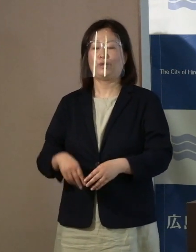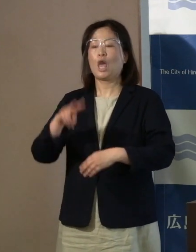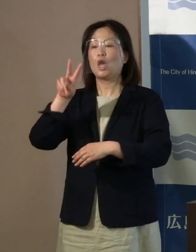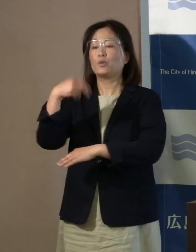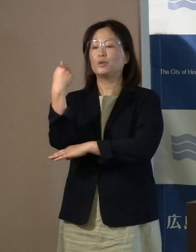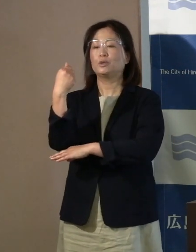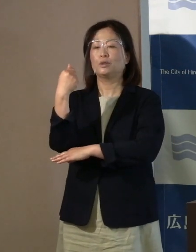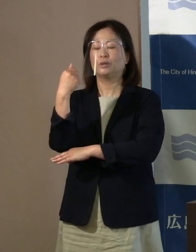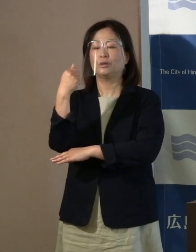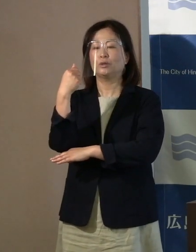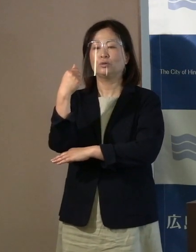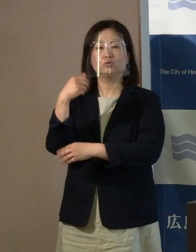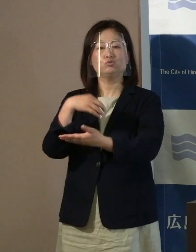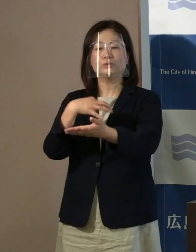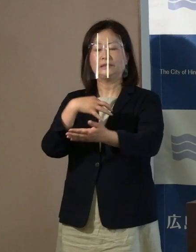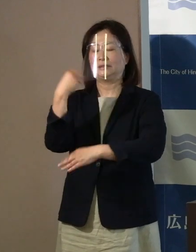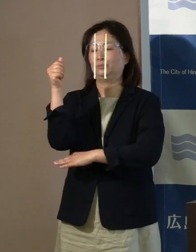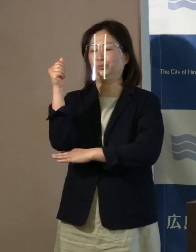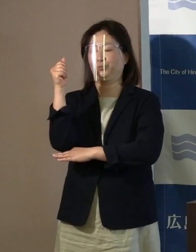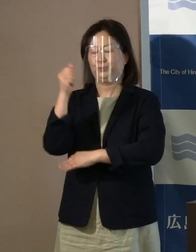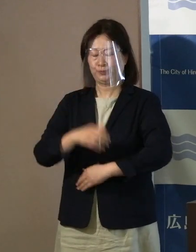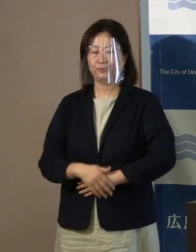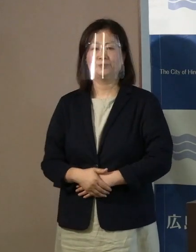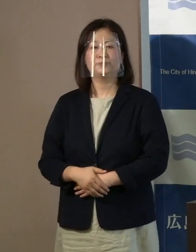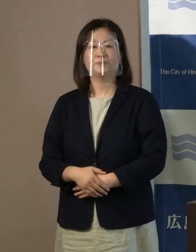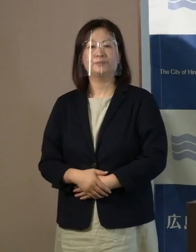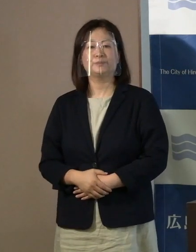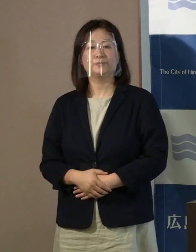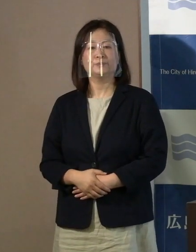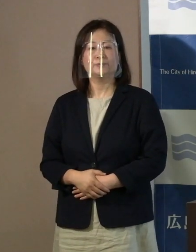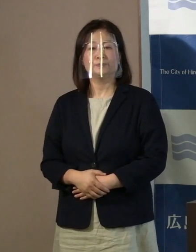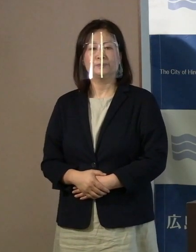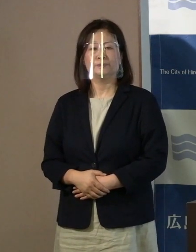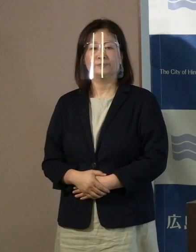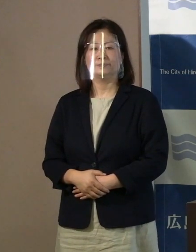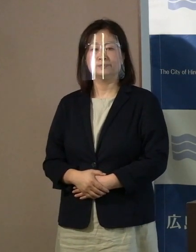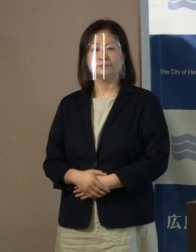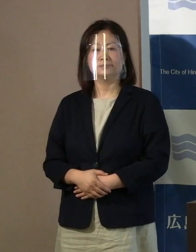【新型コロナウイルスの ワクチン接種について】